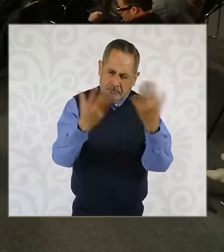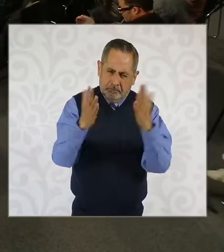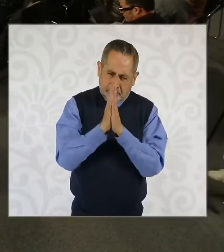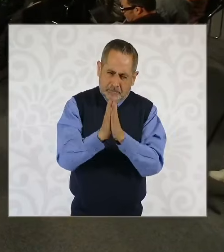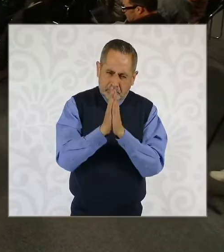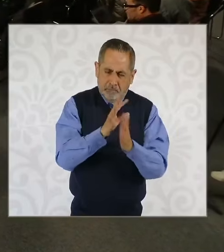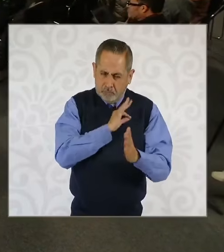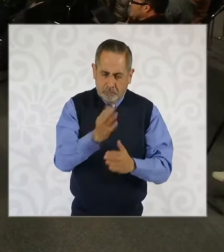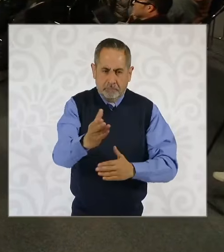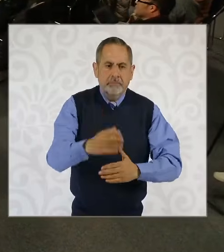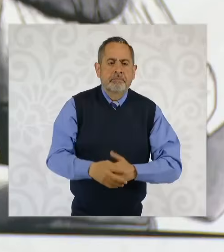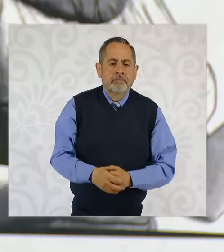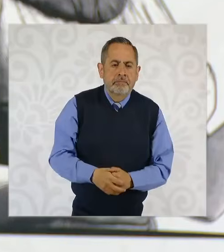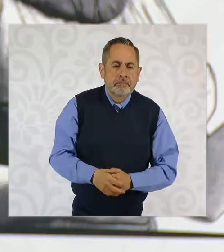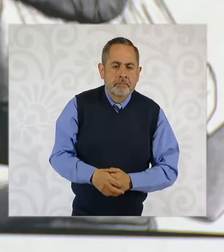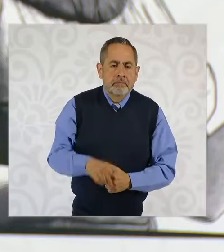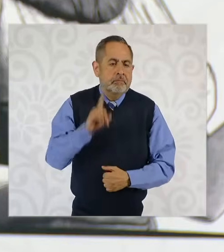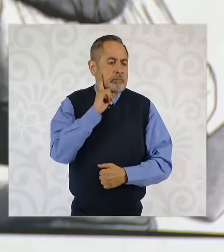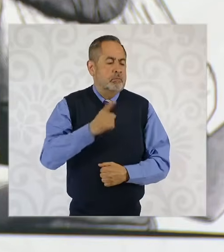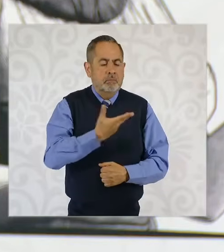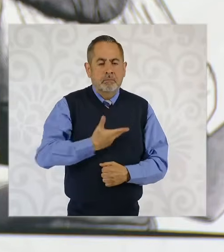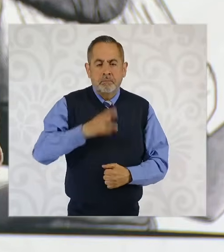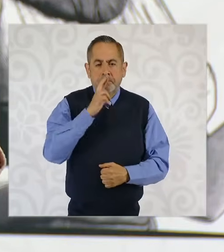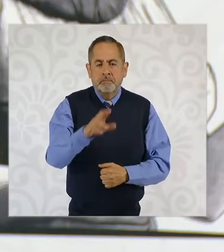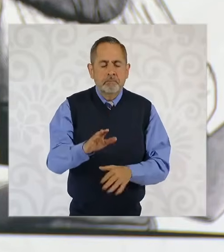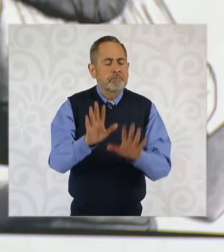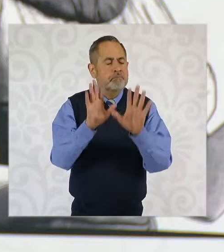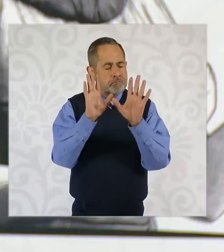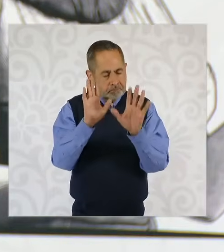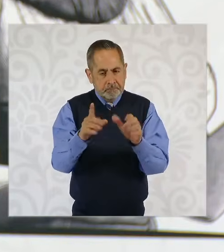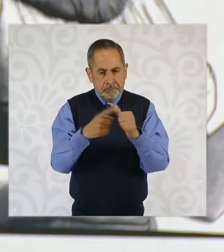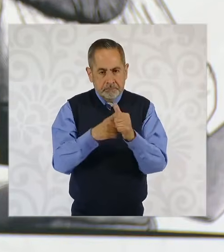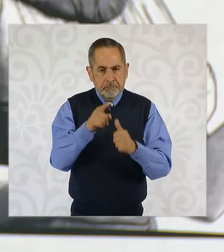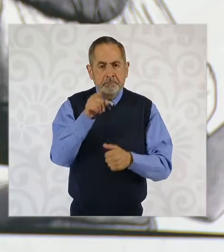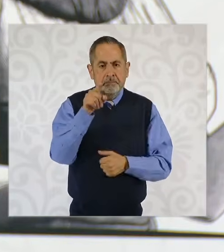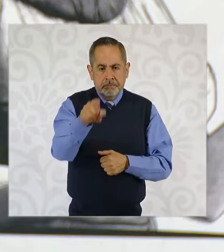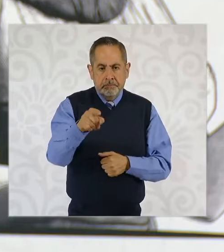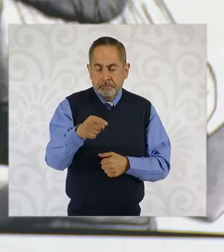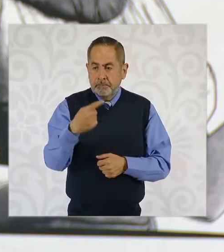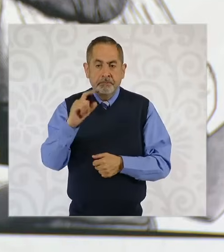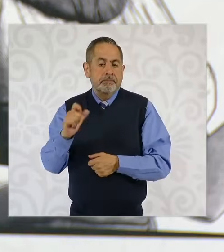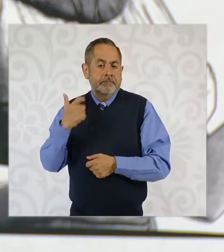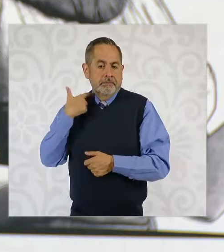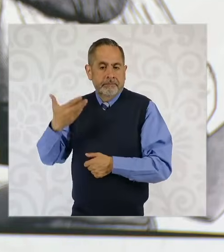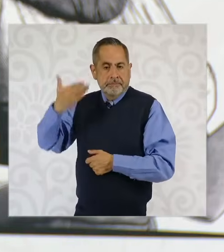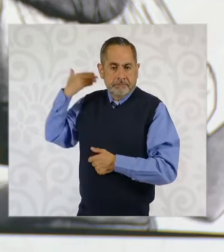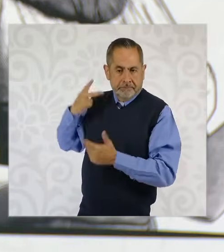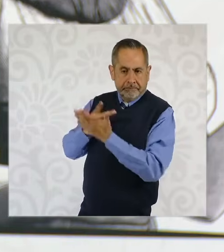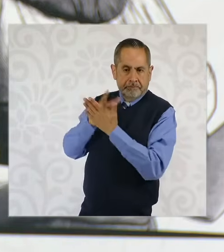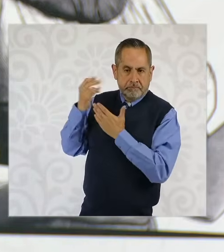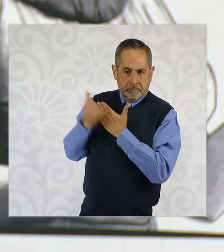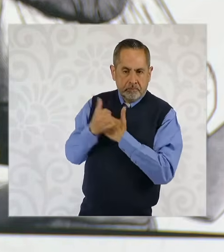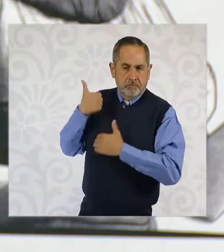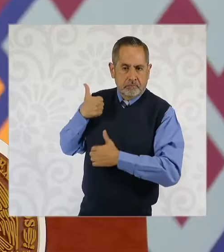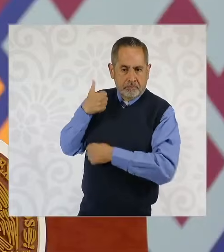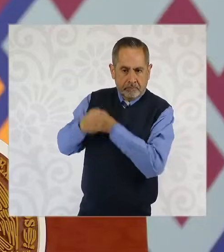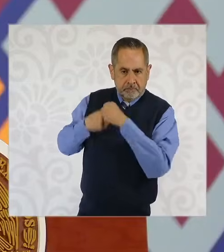La idea es que Pemex produzca primero venimos de la continuidad de un proyecto qué se definió en